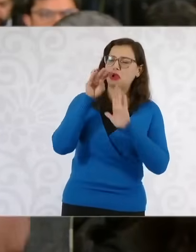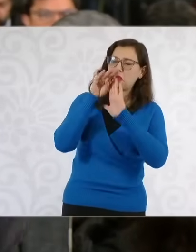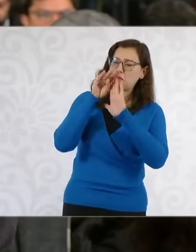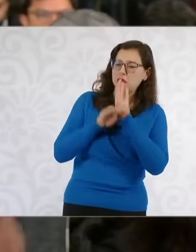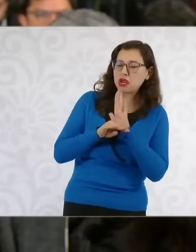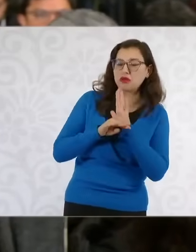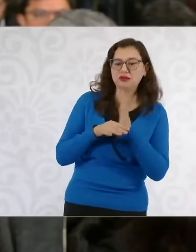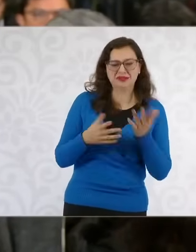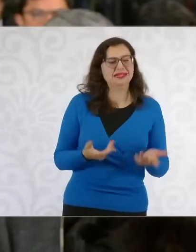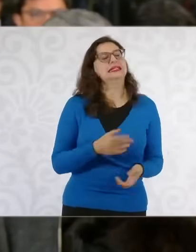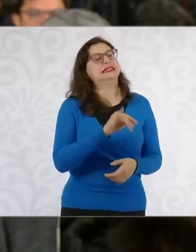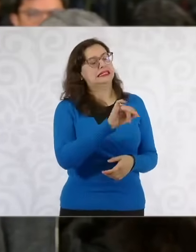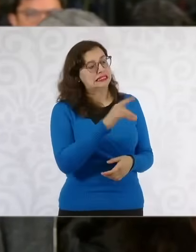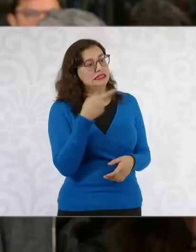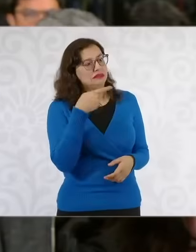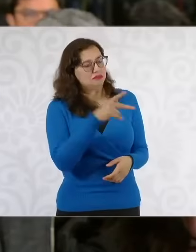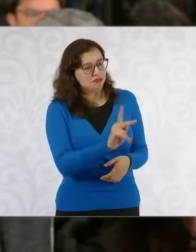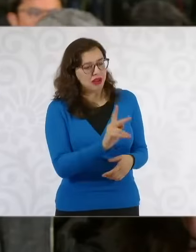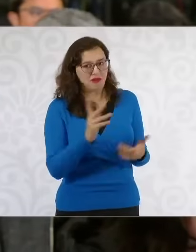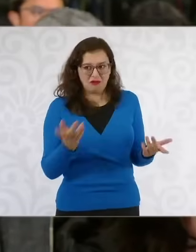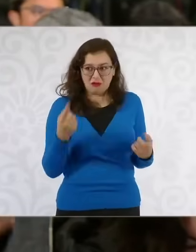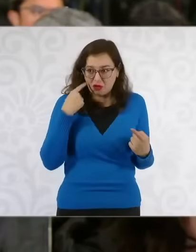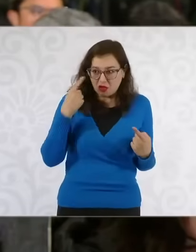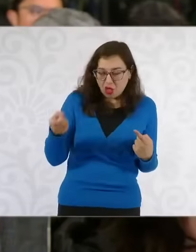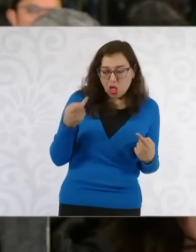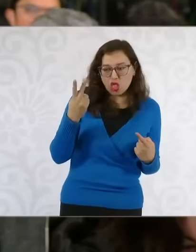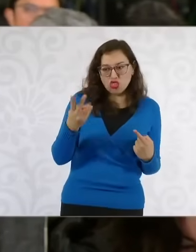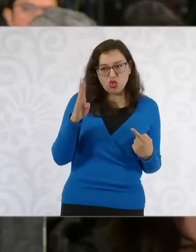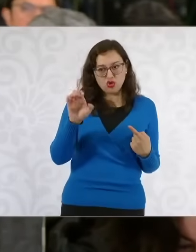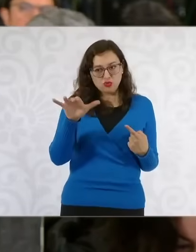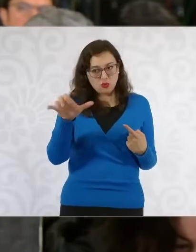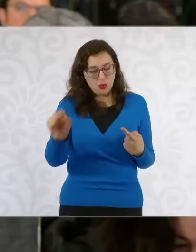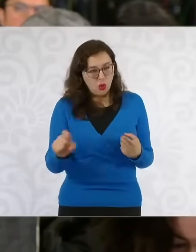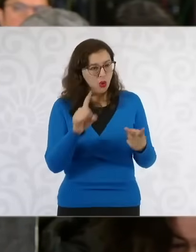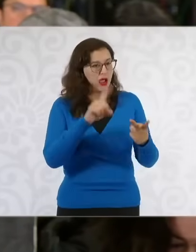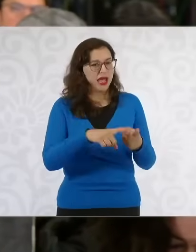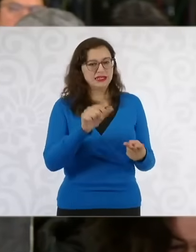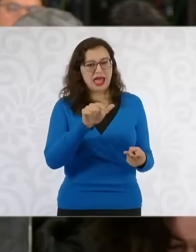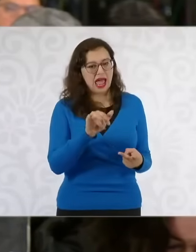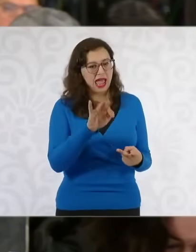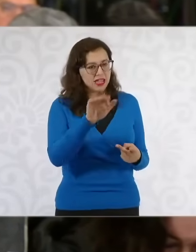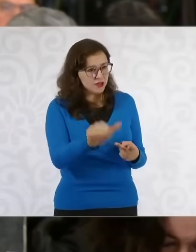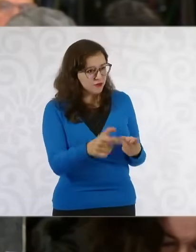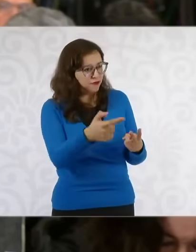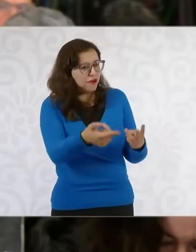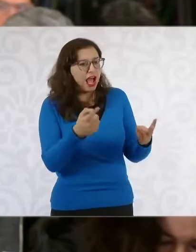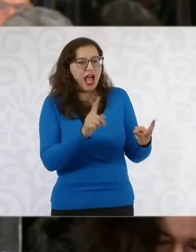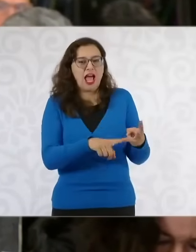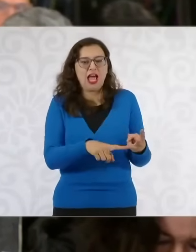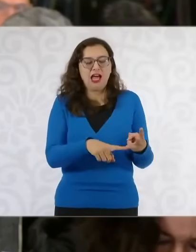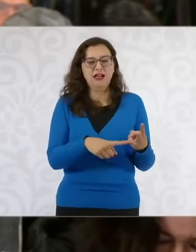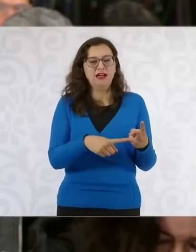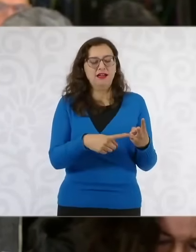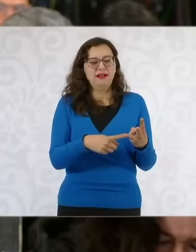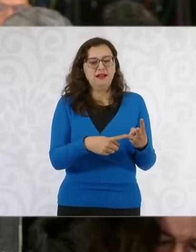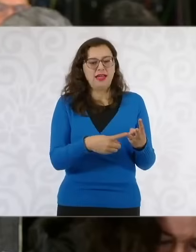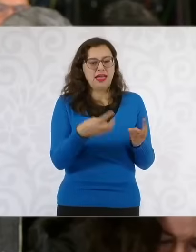el ifa ya es autosuficiente están en proyecto los eh eh el inicio de los 3,000 km para todo el el